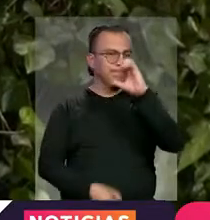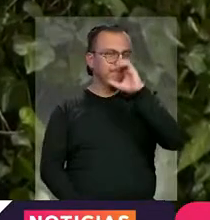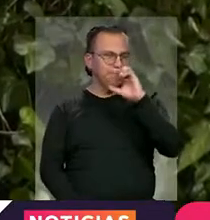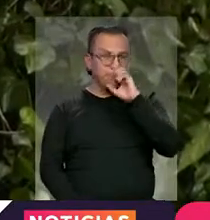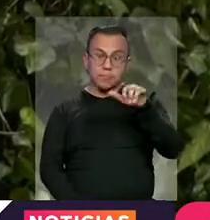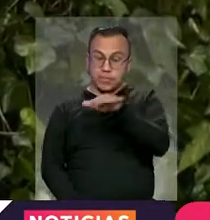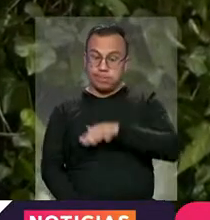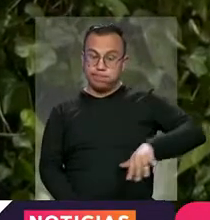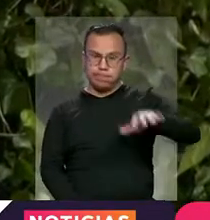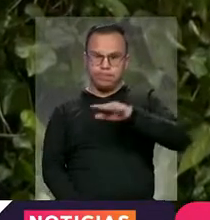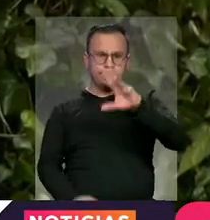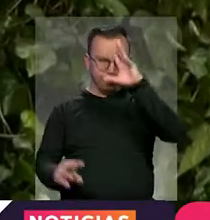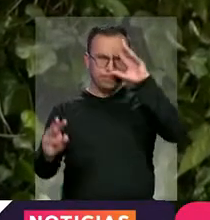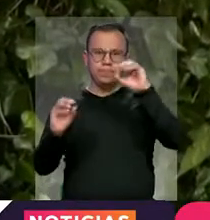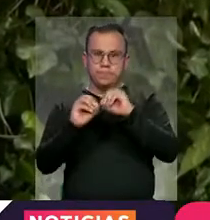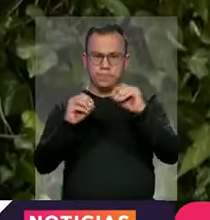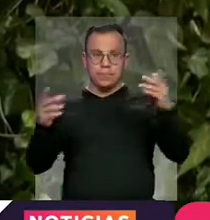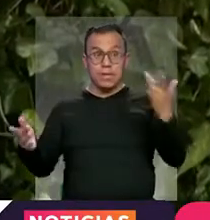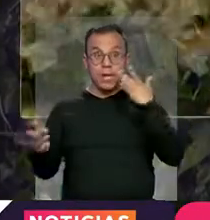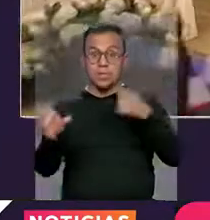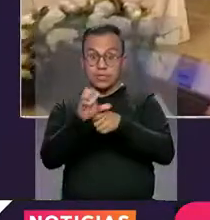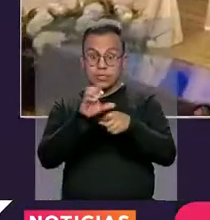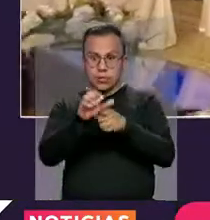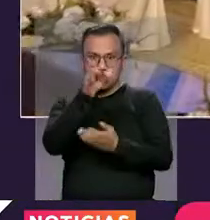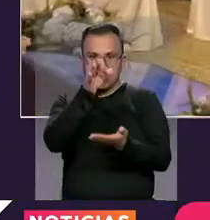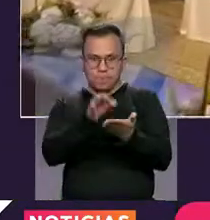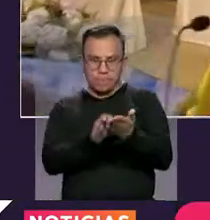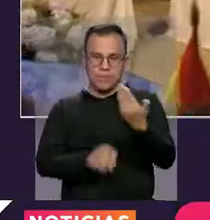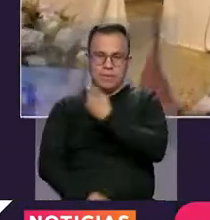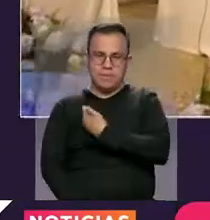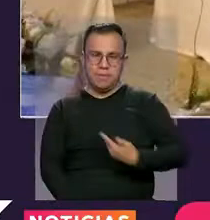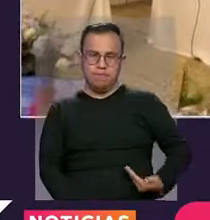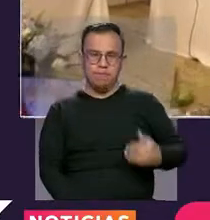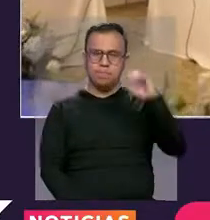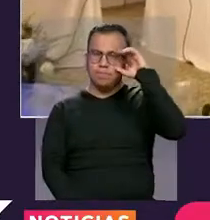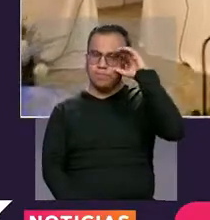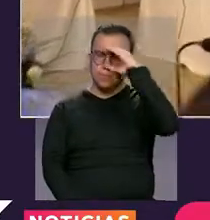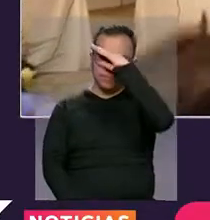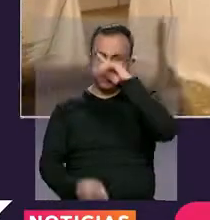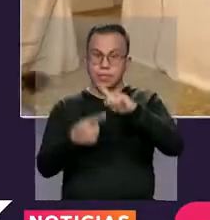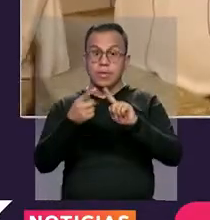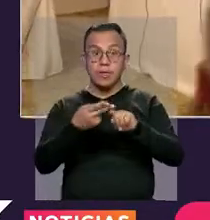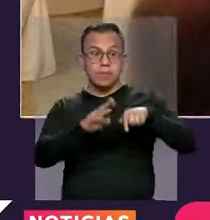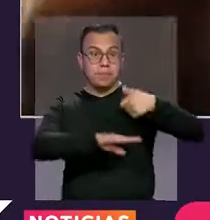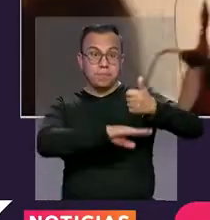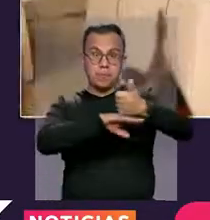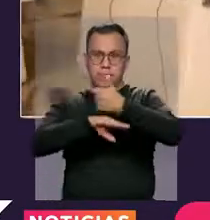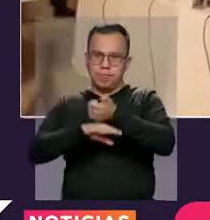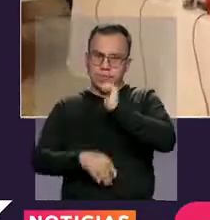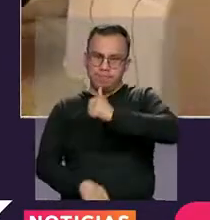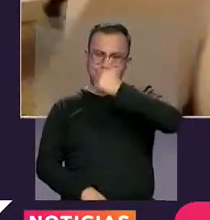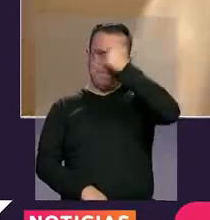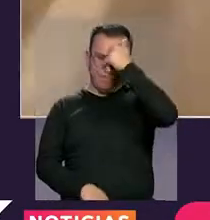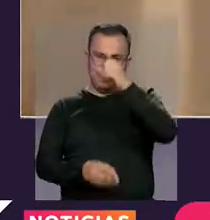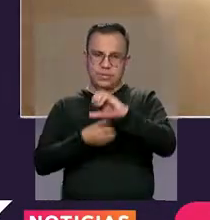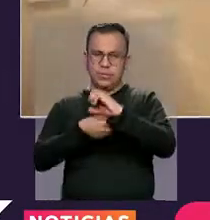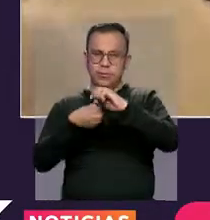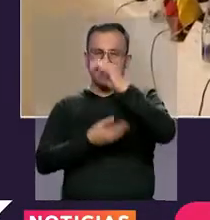TARDES, ¿QUé PASA ESTA HORA? ASí ES LINA BUENAS TARDES, NOS ENCONTRAMOS EN EL HOTEL CASA MEDINA EN LA LOCALIDAD DE